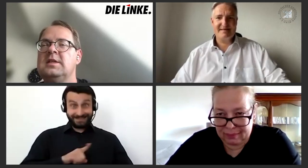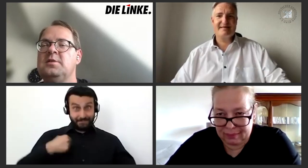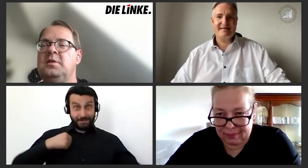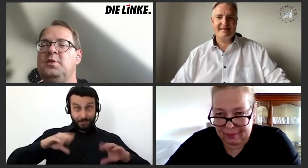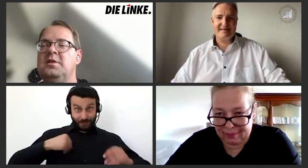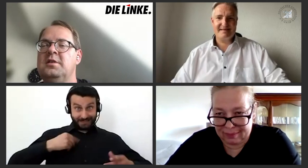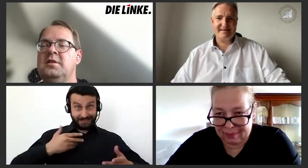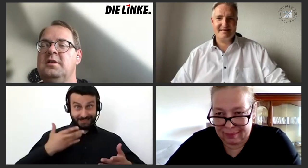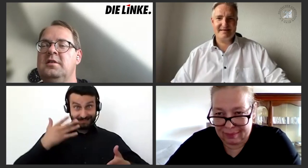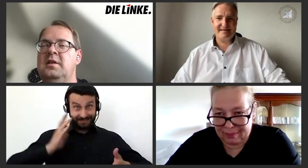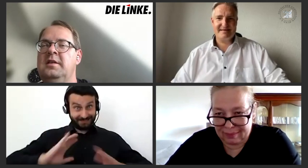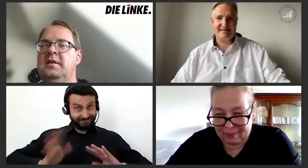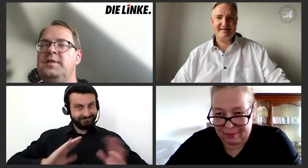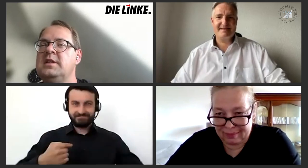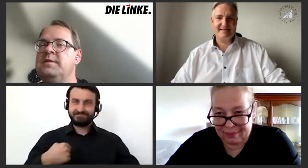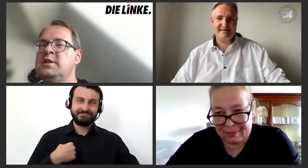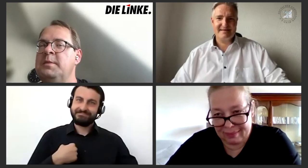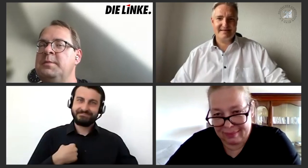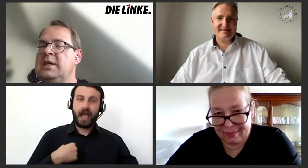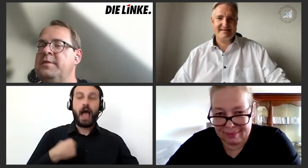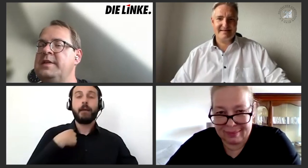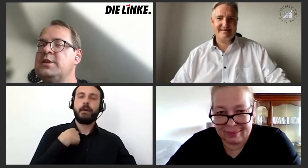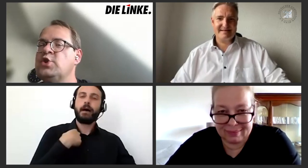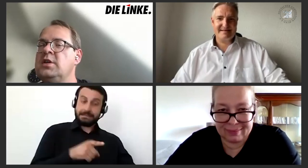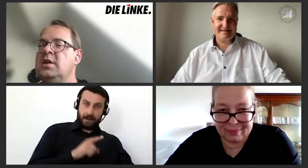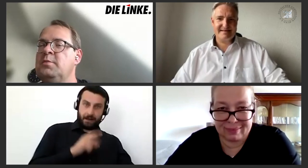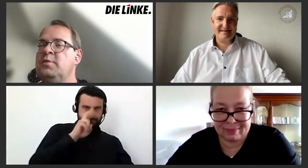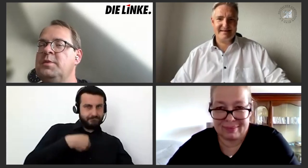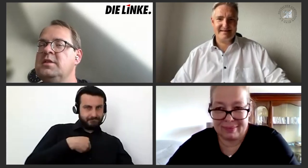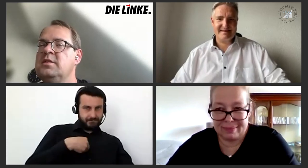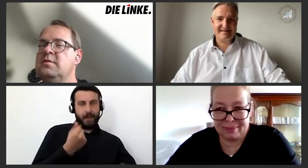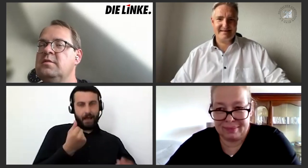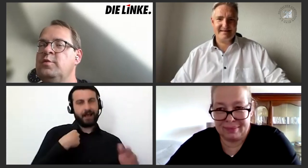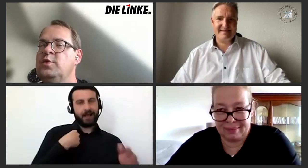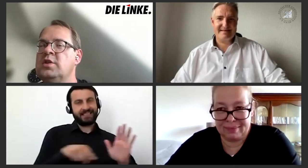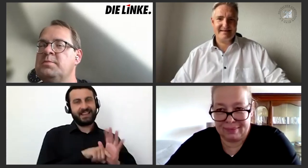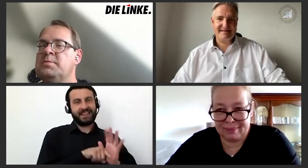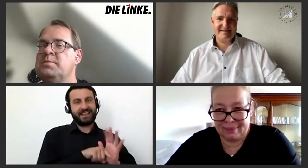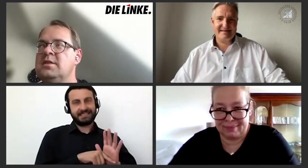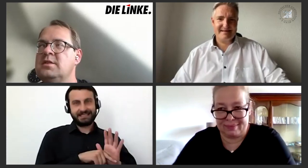zu sprechen...Das ist auch ein Defizit, was ich bei mir selber festgestellt habe, wo man sich